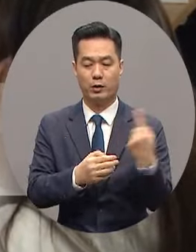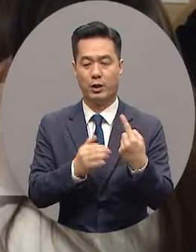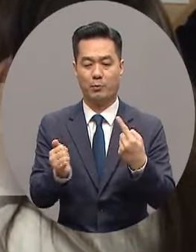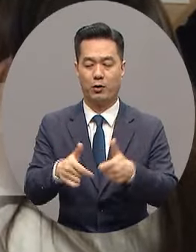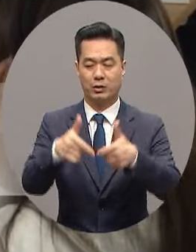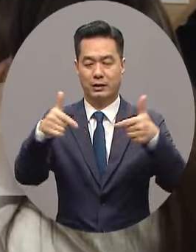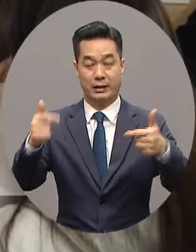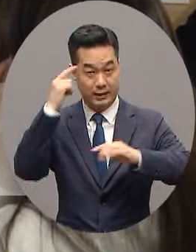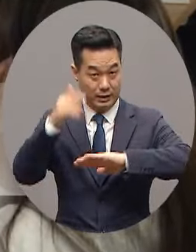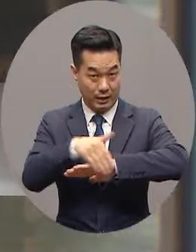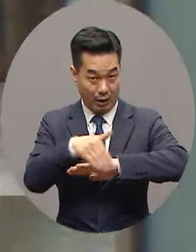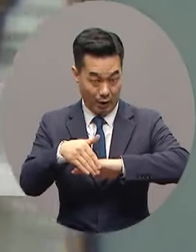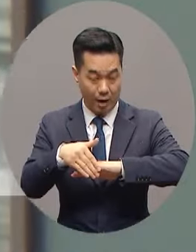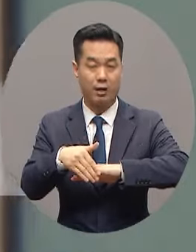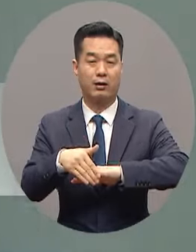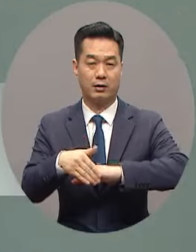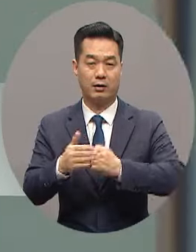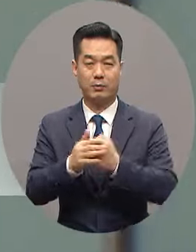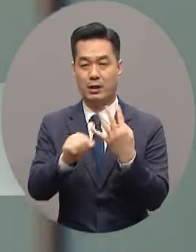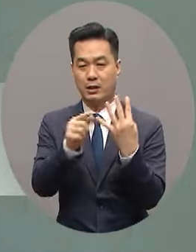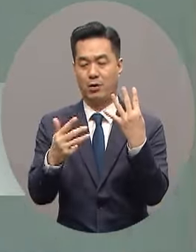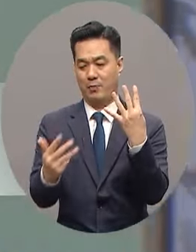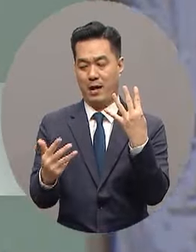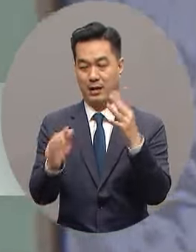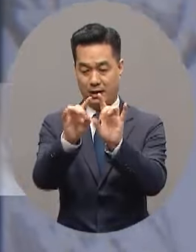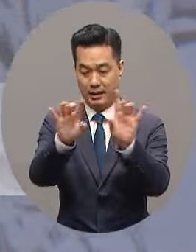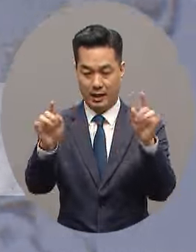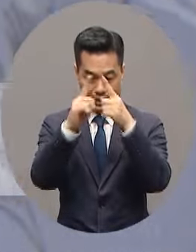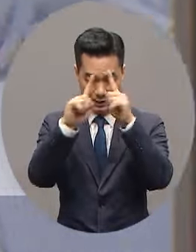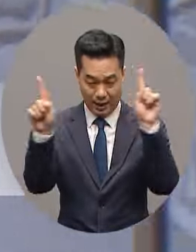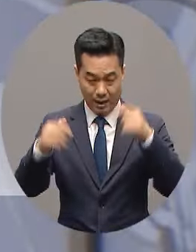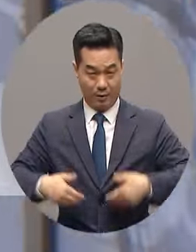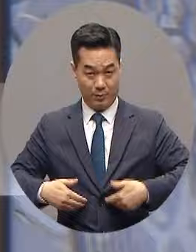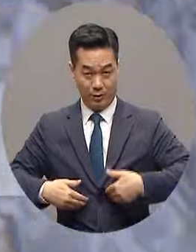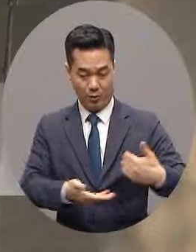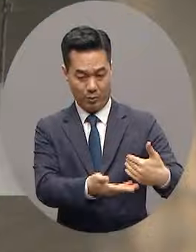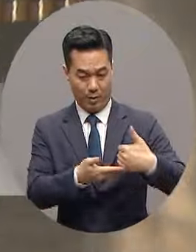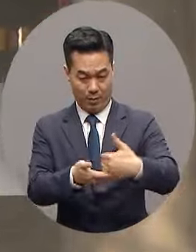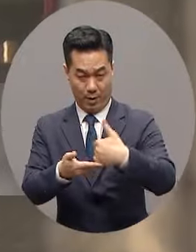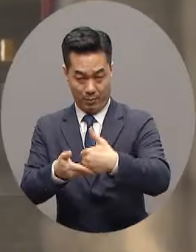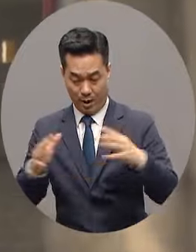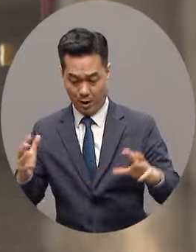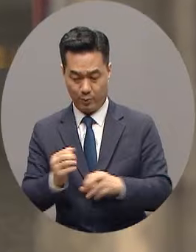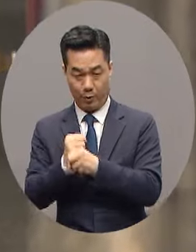1000명까지 늘린다는 방침에 따라 오는 8일까지 각 대학에서 제출한 수요를 토대로